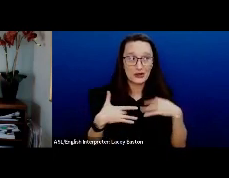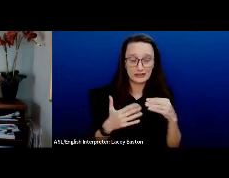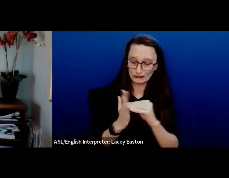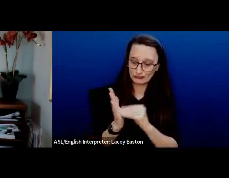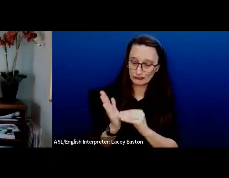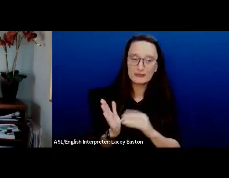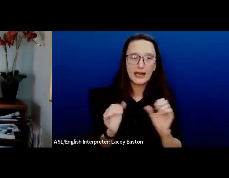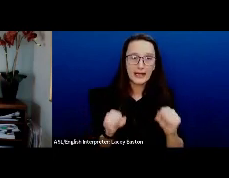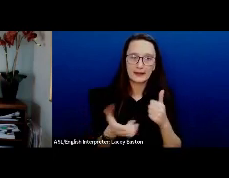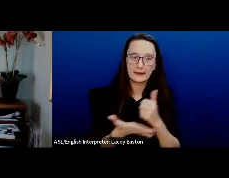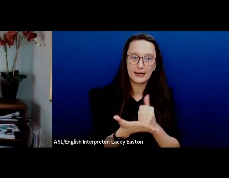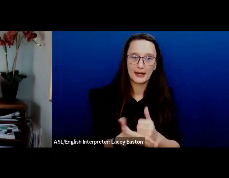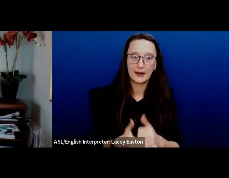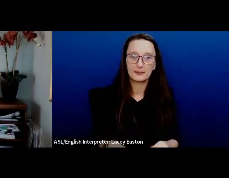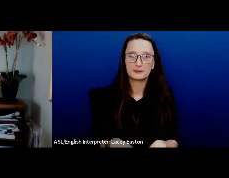cuidadosamente leer el plan de evaluacion cuando la reciban y asegurarse de que